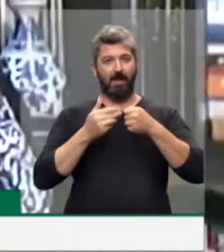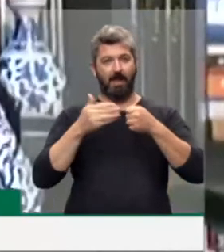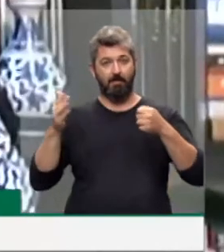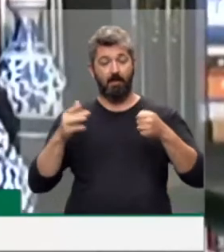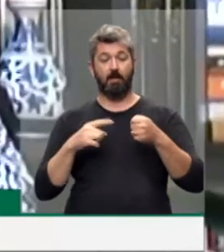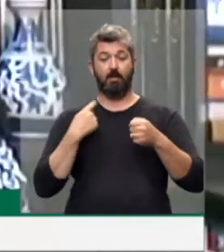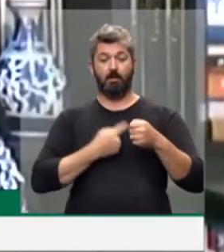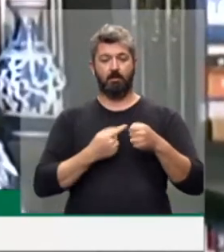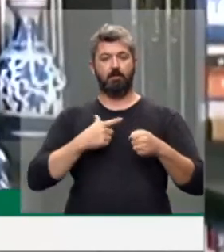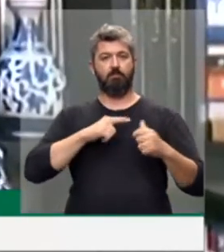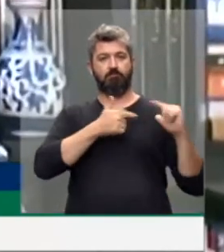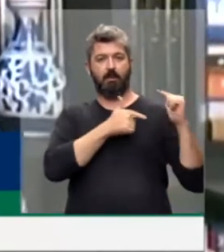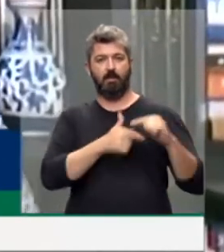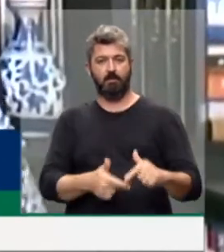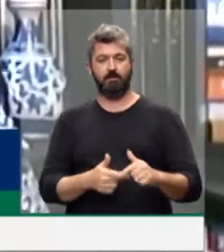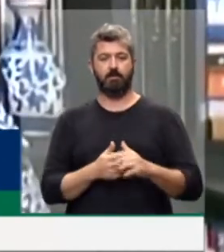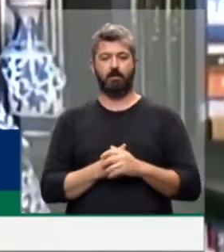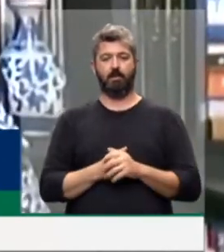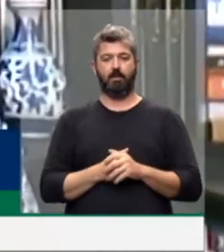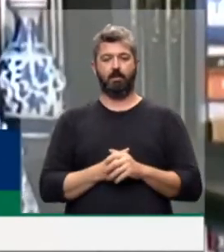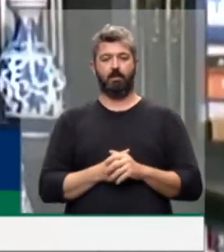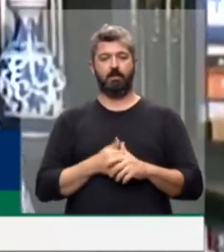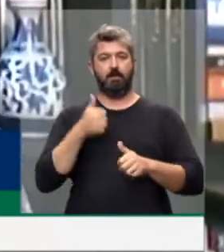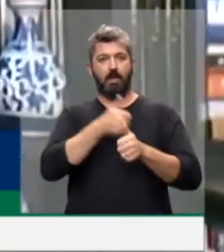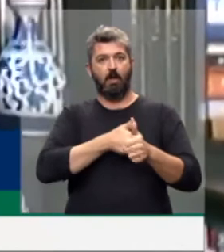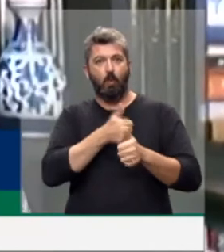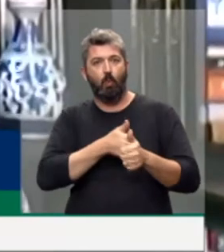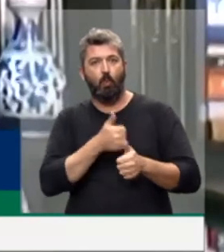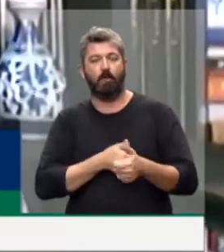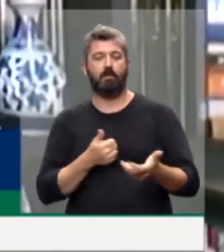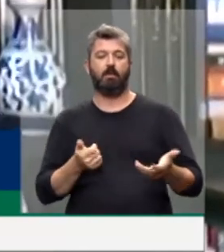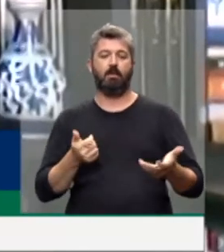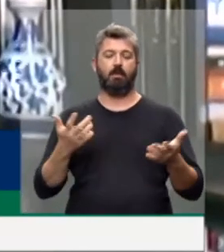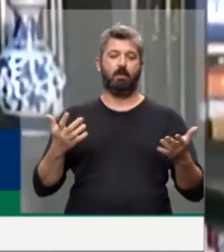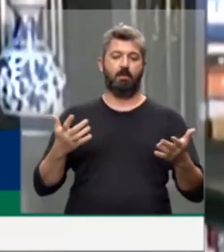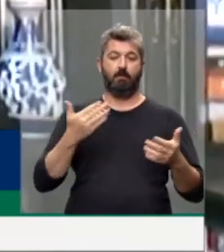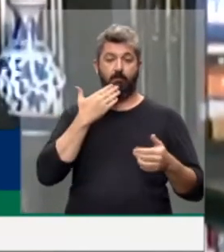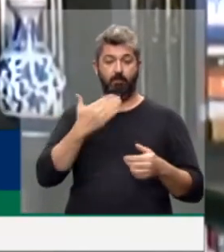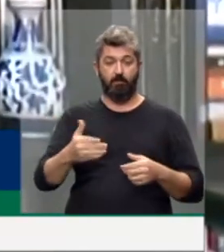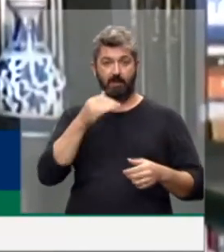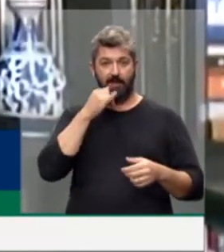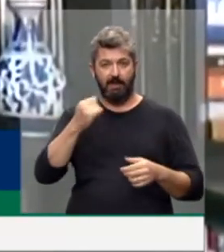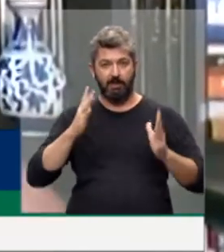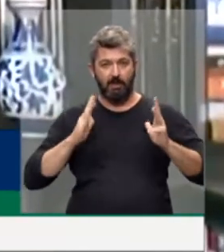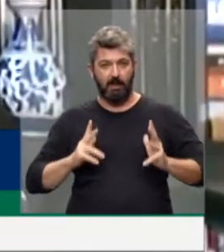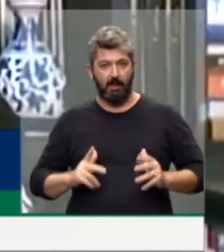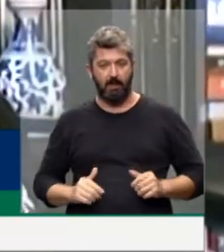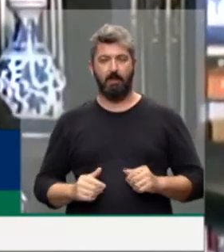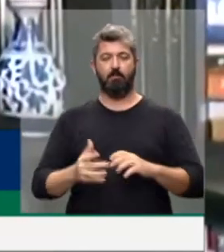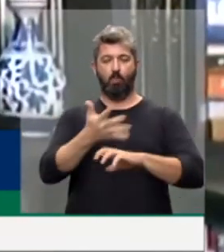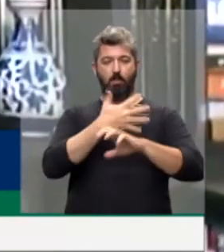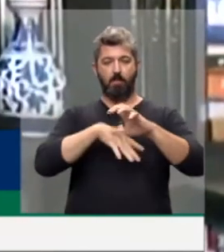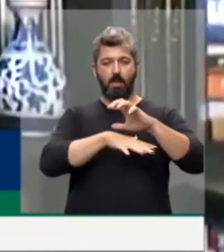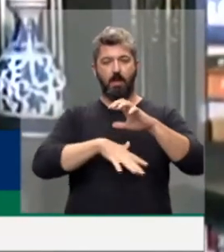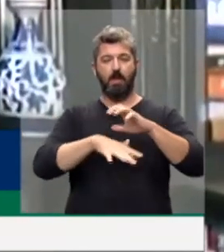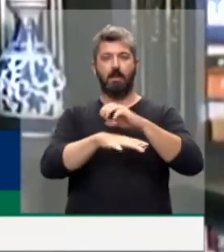ALICE PORTUGAL PELO PCDOB? [DEP. ALICE PORTUGAL]: OBRIGADA, PRESIDENTE, MICROFONE ABERTO, NÓS TEMOS UMA TRADIÇÃO NA BATALHA POR